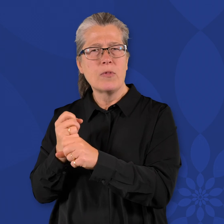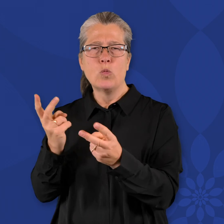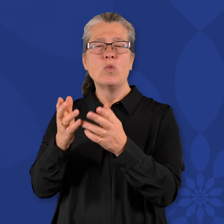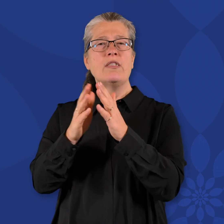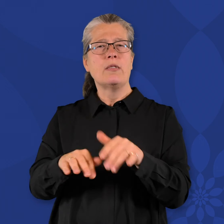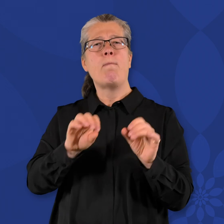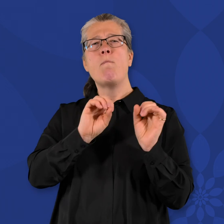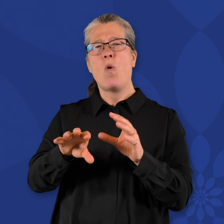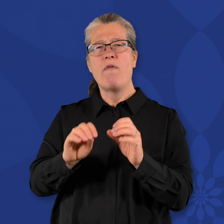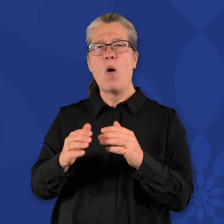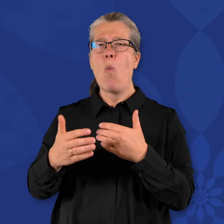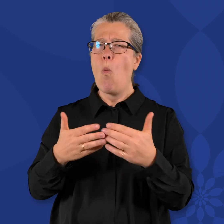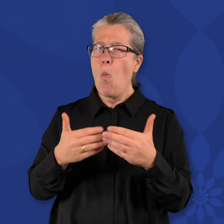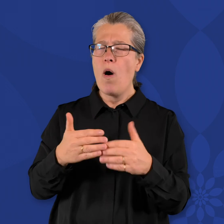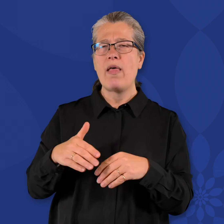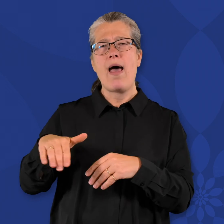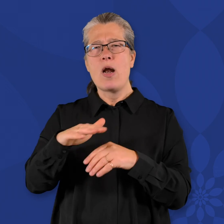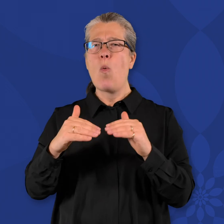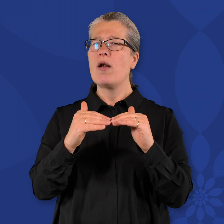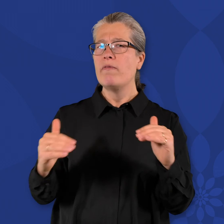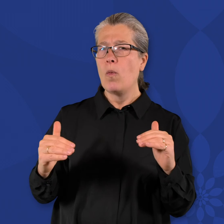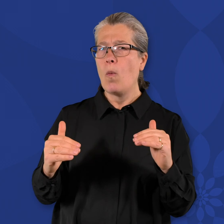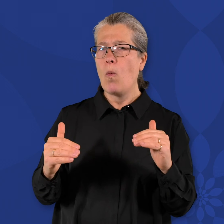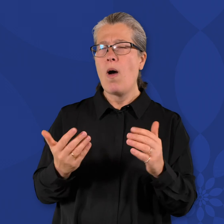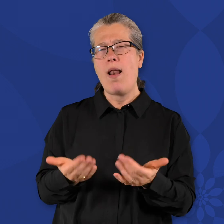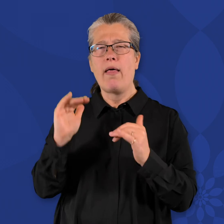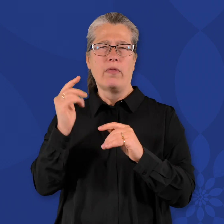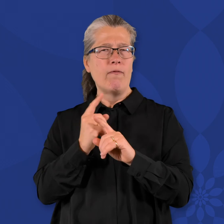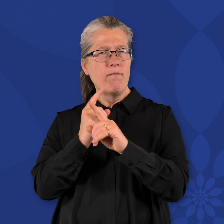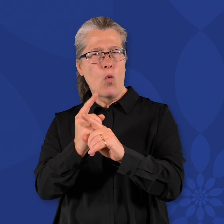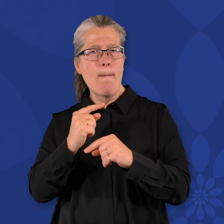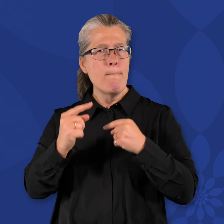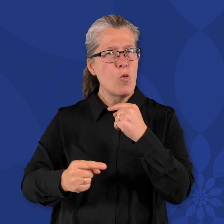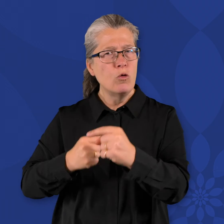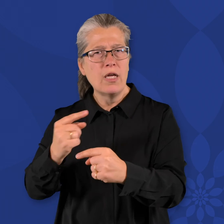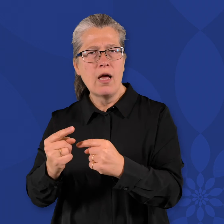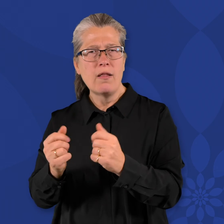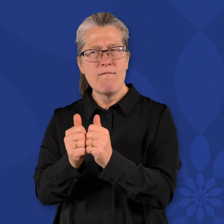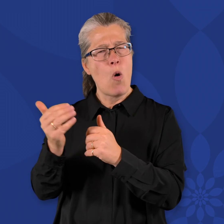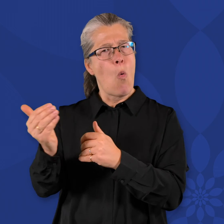På detta sätt blir de regionala åtgärderna mer förutsägbara och -